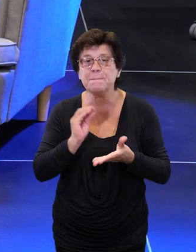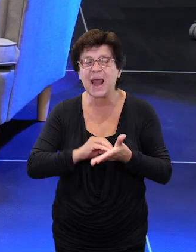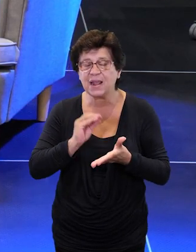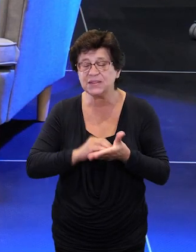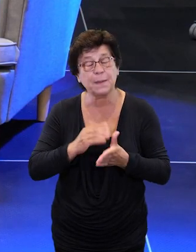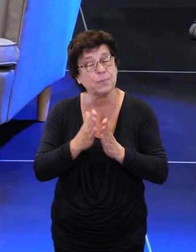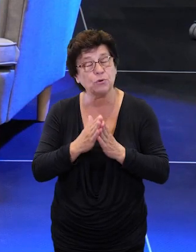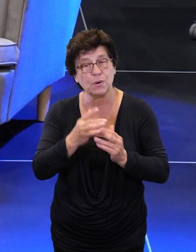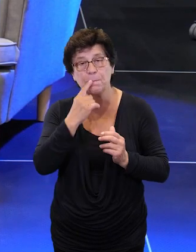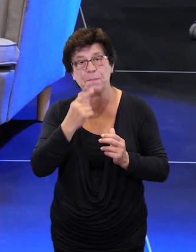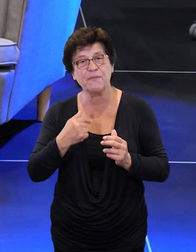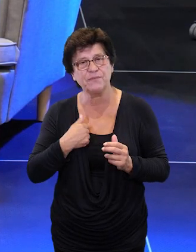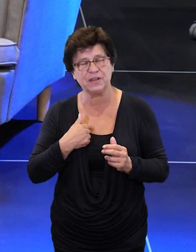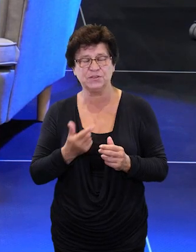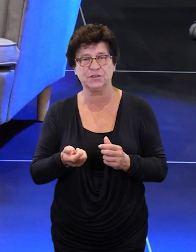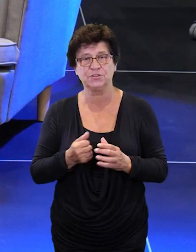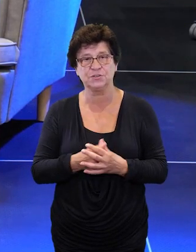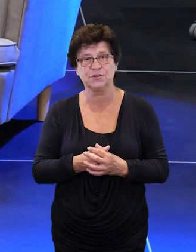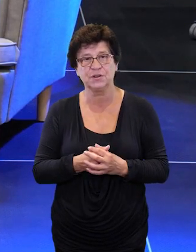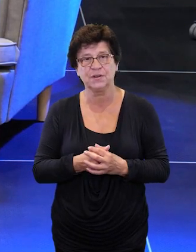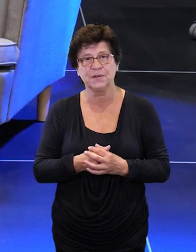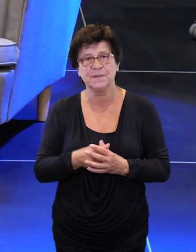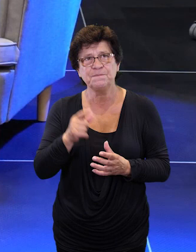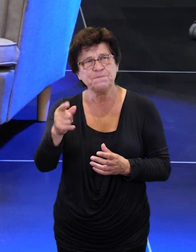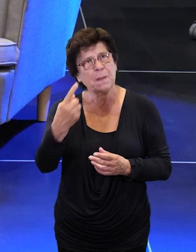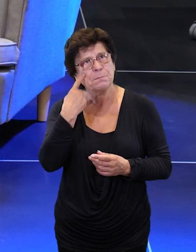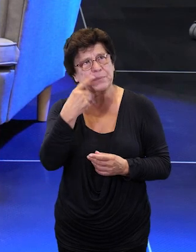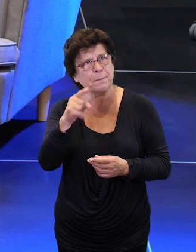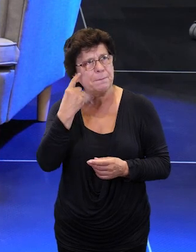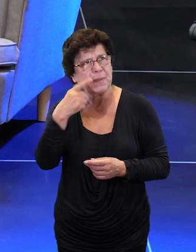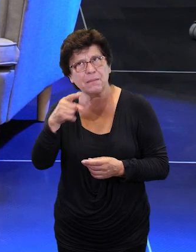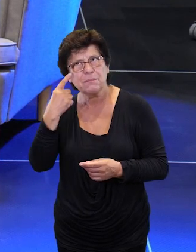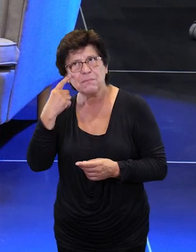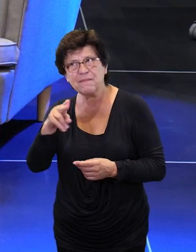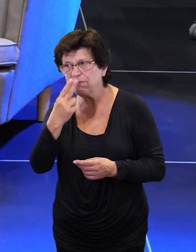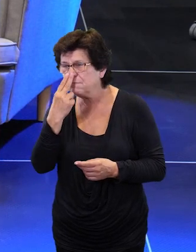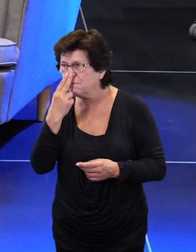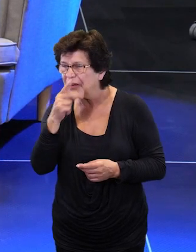wiele na pewno już spostrzeżeń z tej pracy...